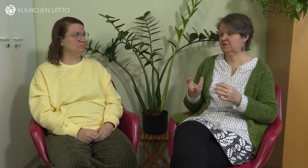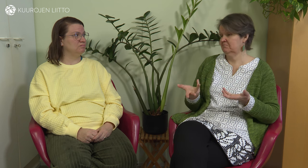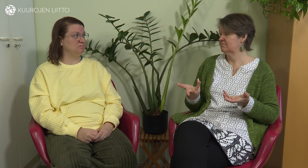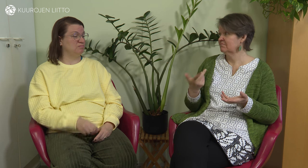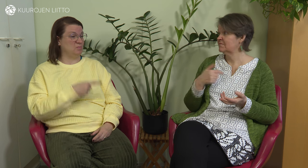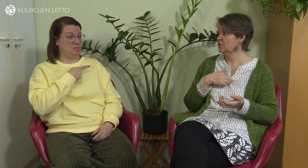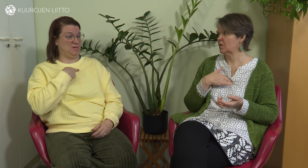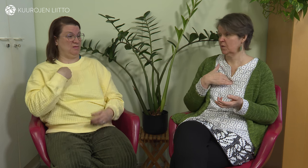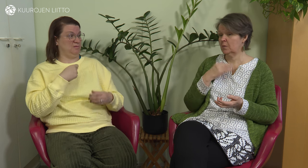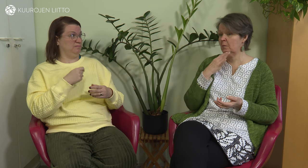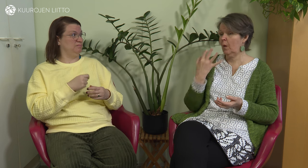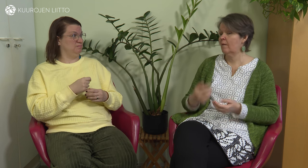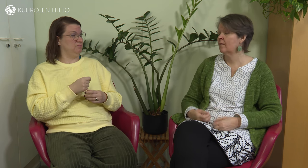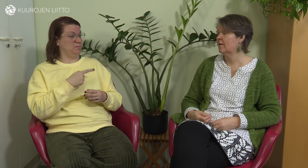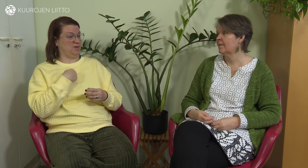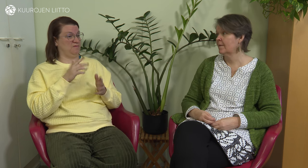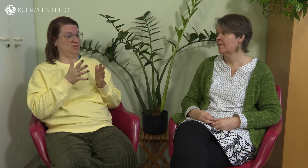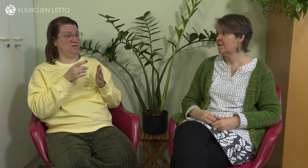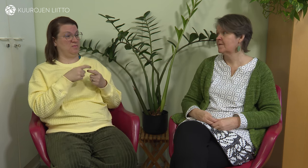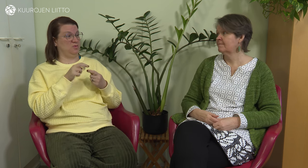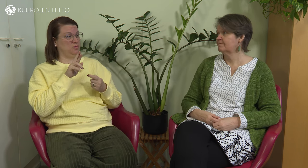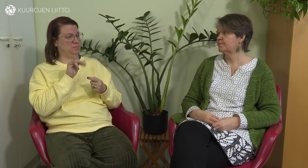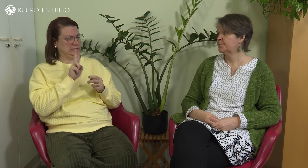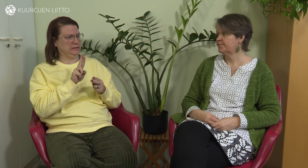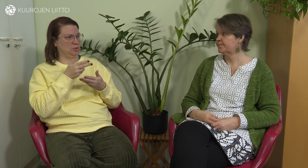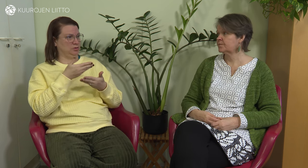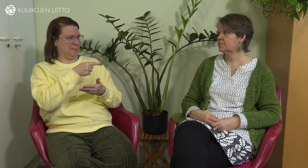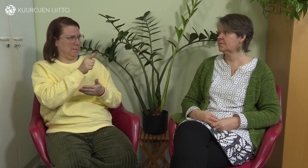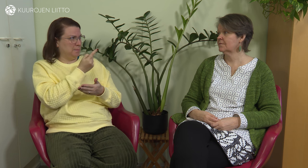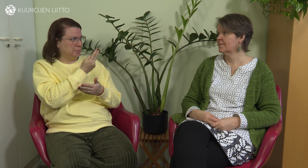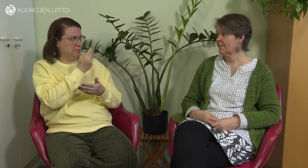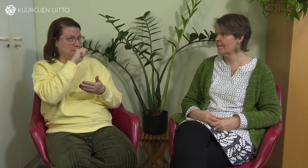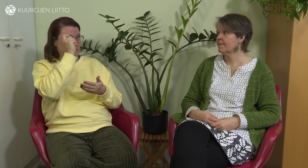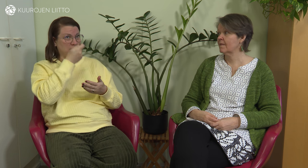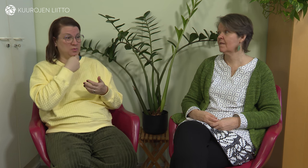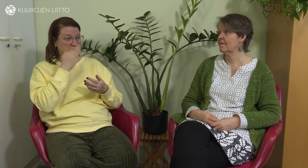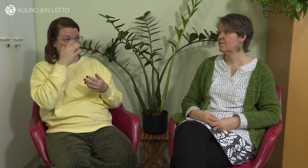Se tuntuu mukavalta. Me Viittovat perheet ry:ssä olemme hyvin kiitollisia näille muutamalle vanhemmalle.